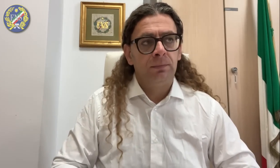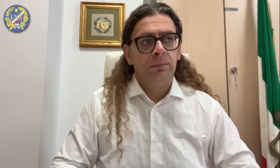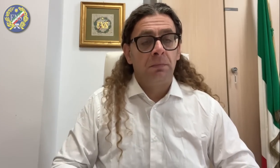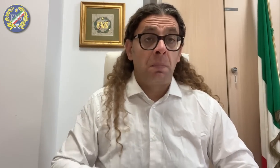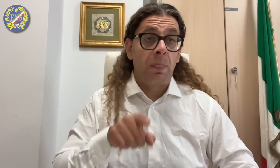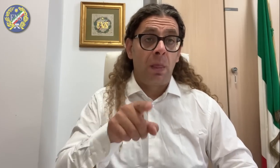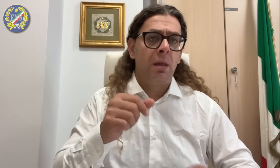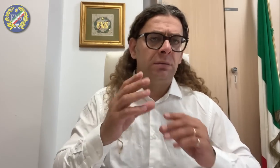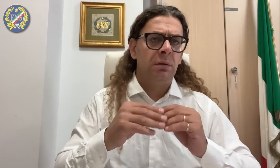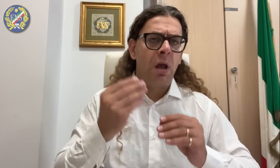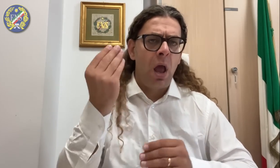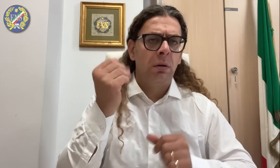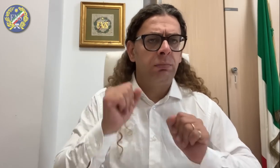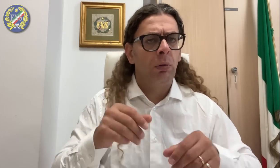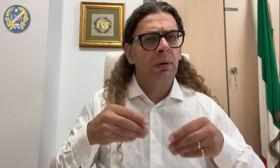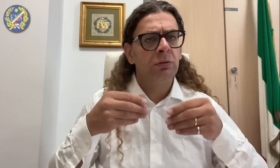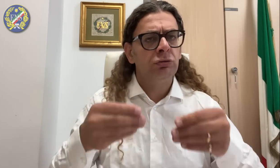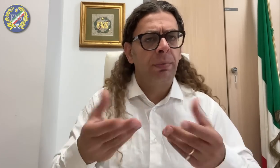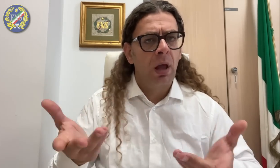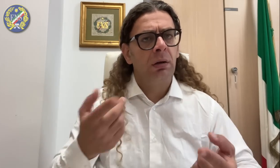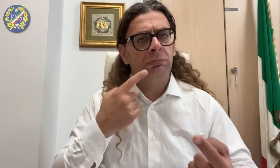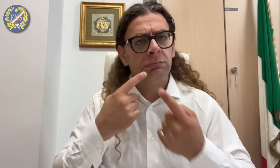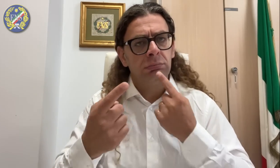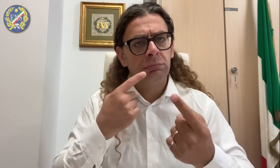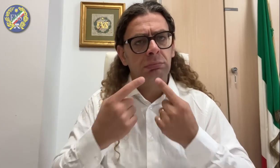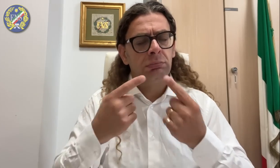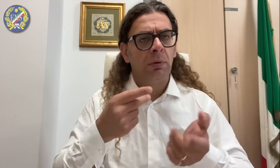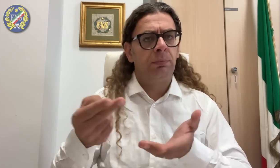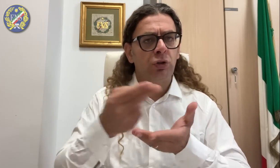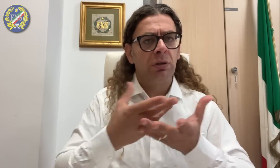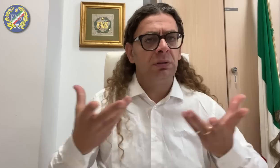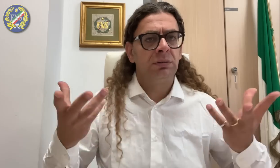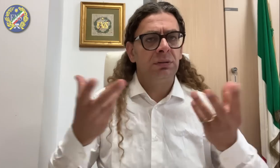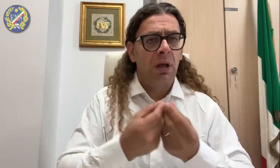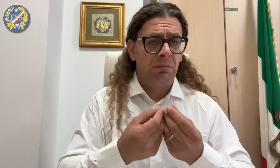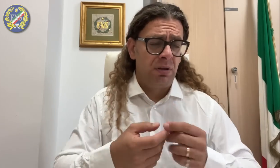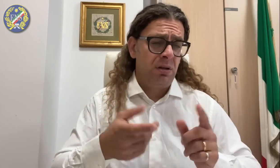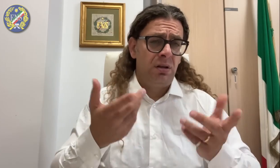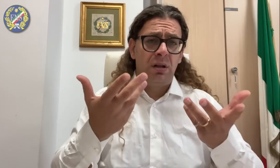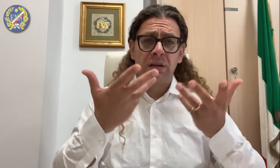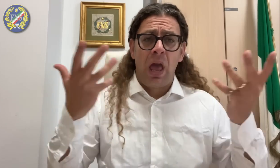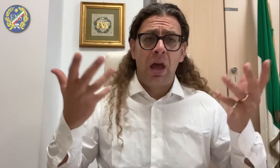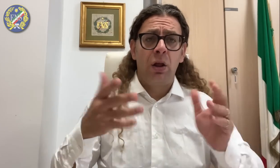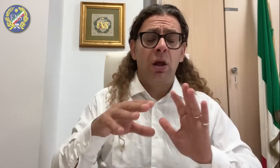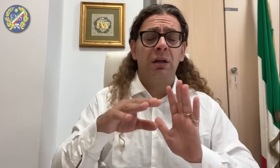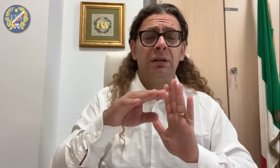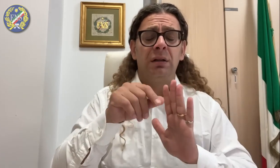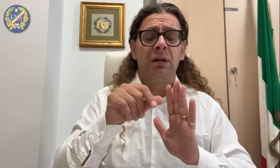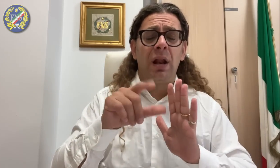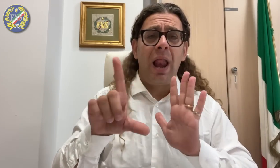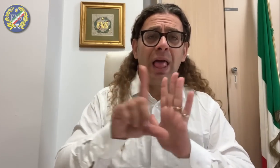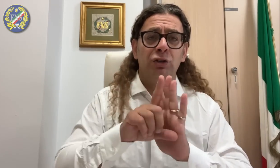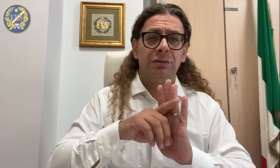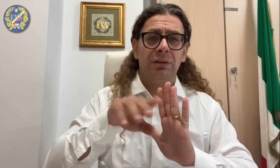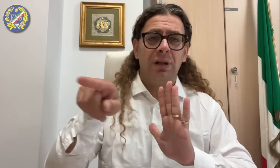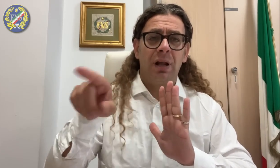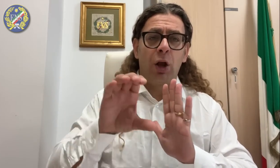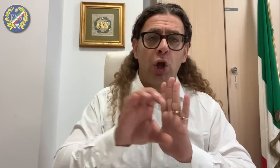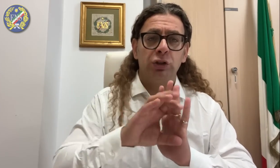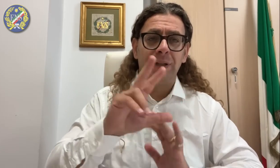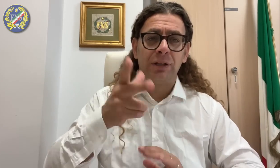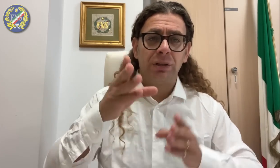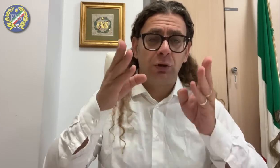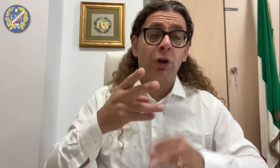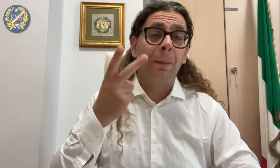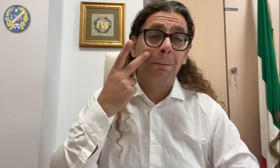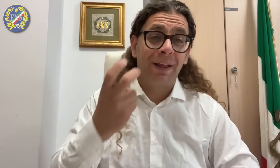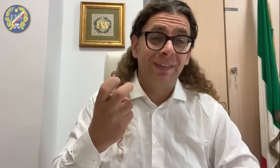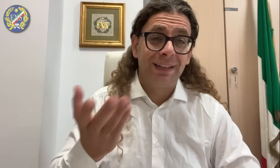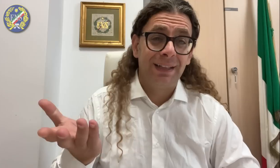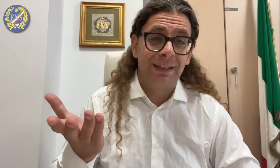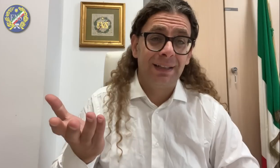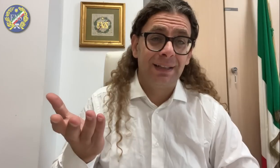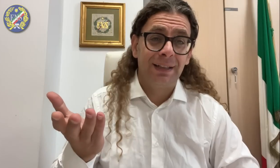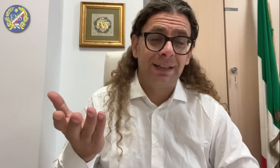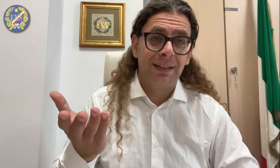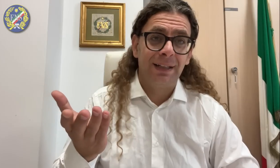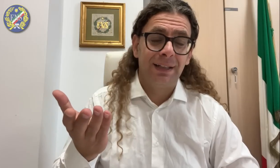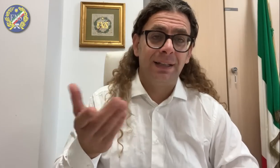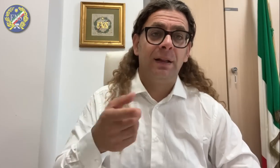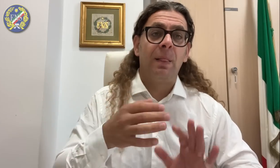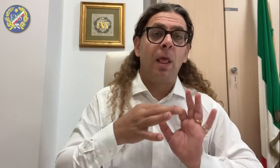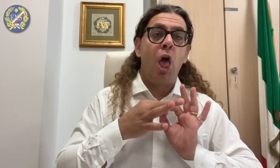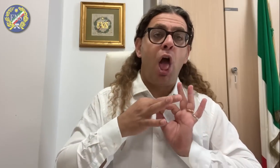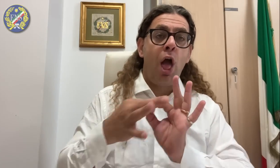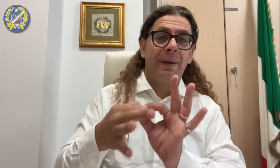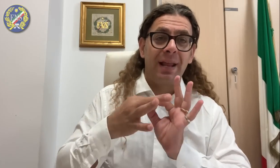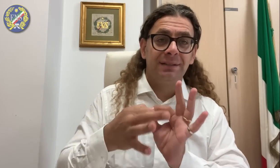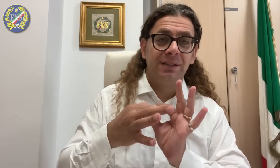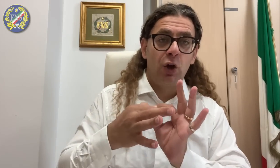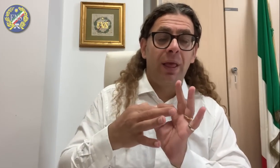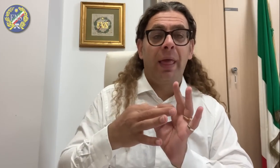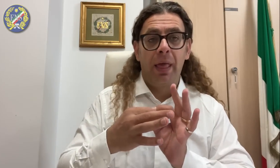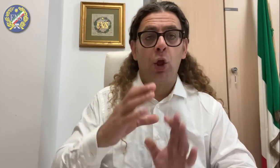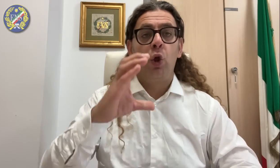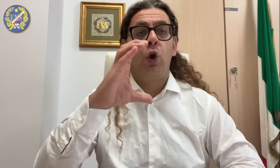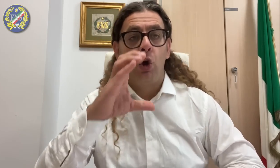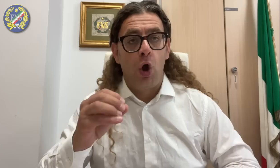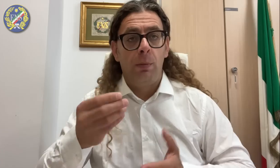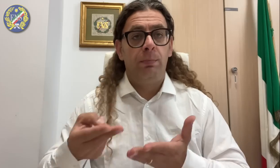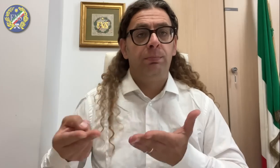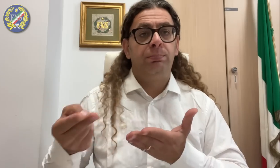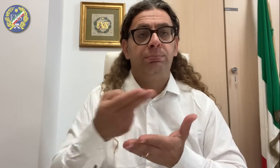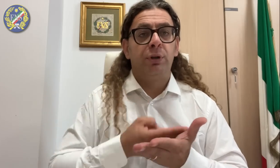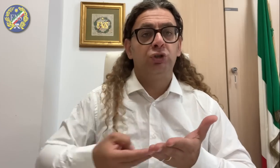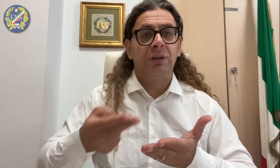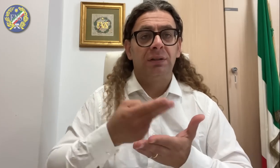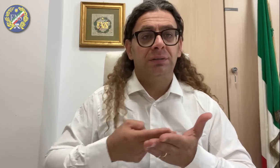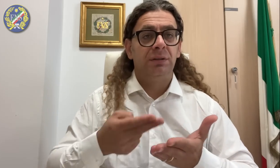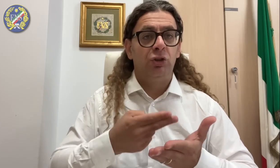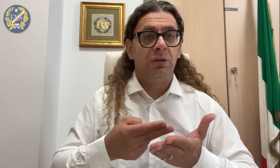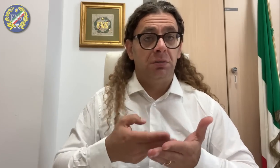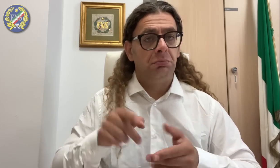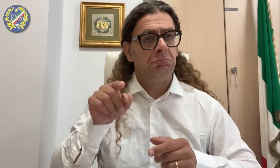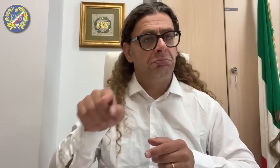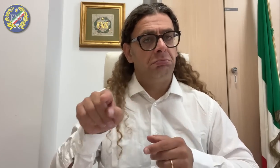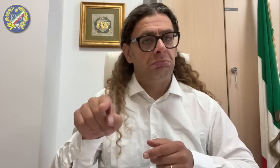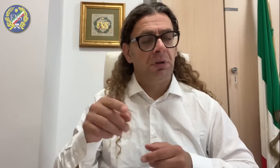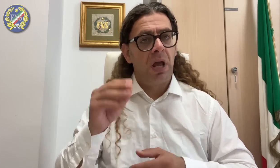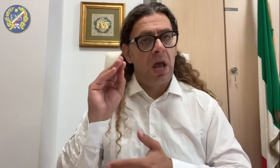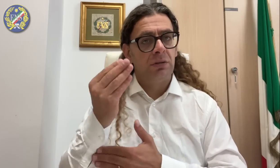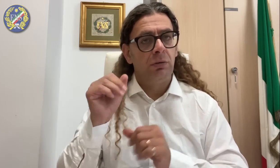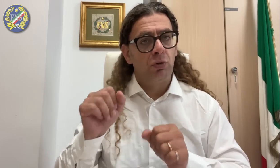L’ENS può partecipare ai bandi, possiamo discuterne insieme. La legge del Codice del Terzo Settore prevede la cooperazione e la co-progettazione, pertanto l’ENS